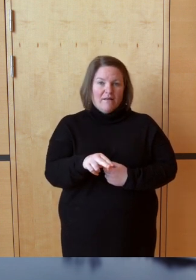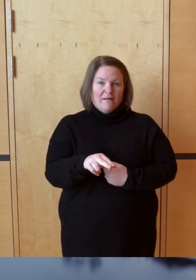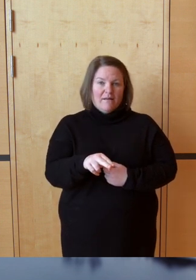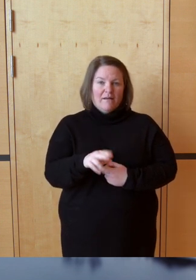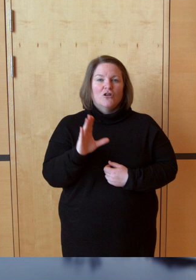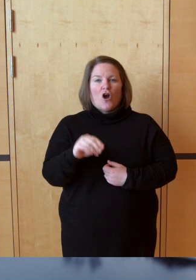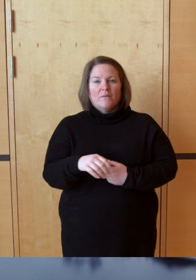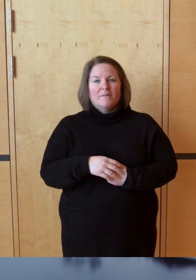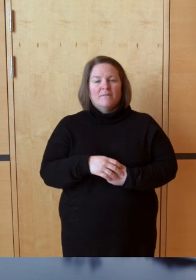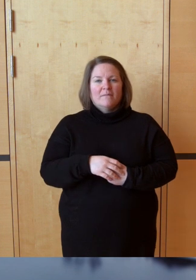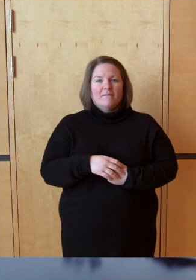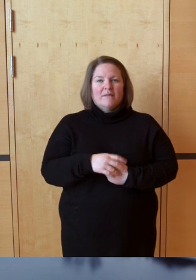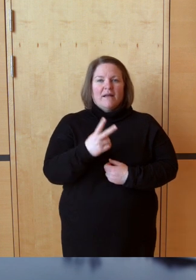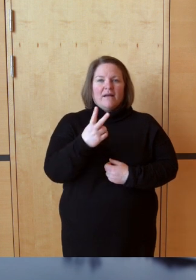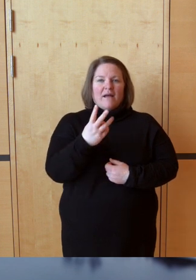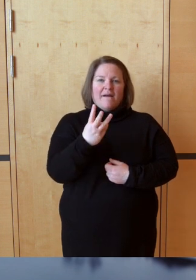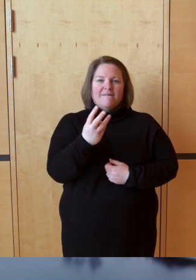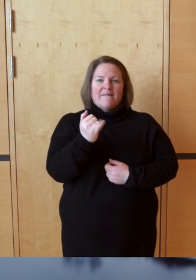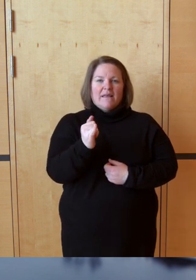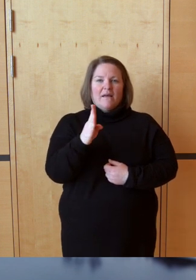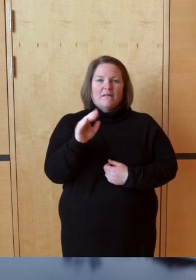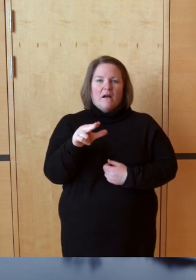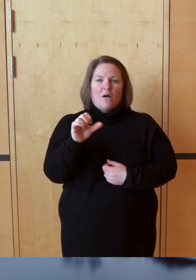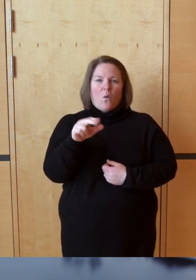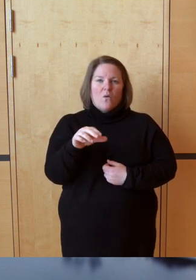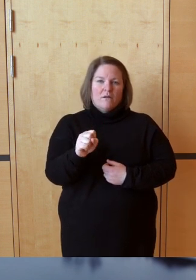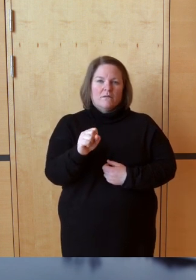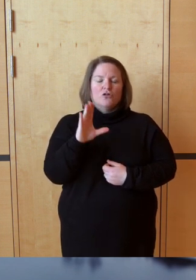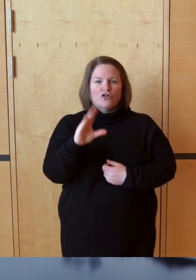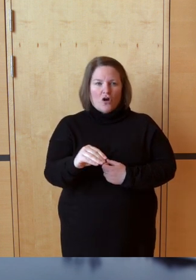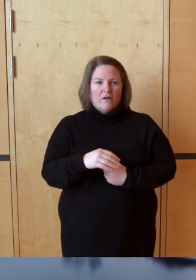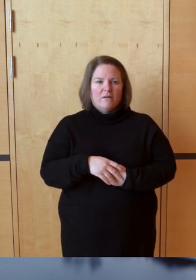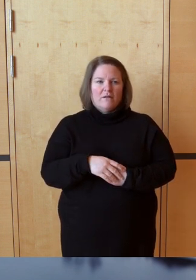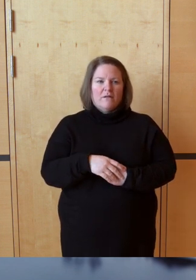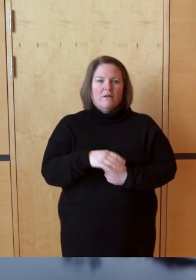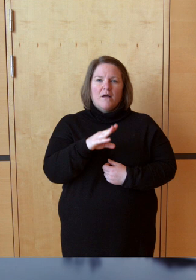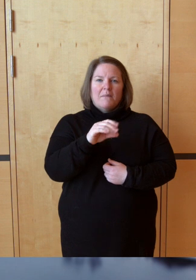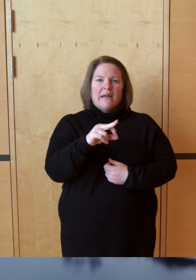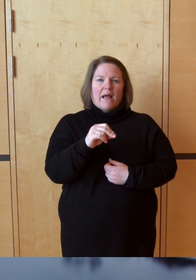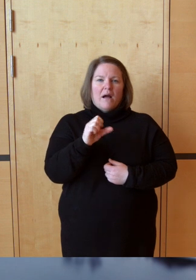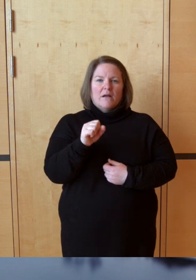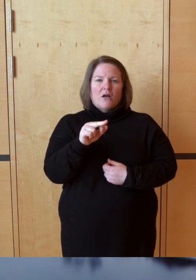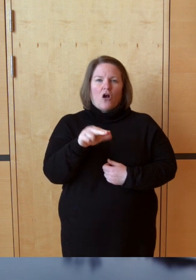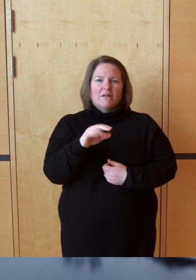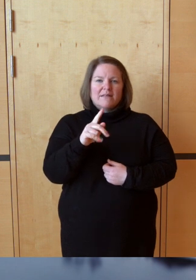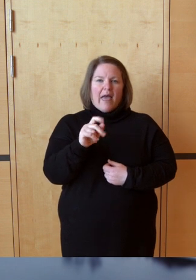Ja Vid en gång Ja Maja grankärr Ja